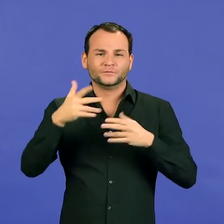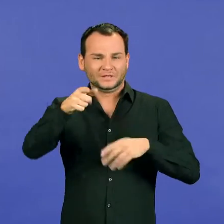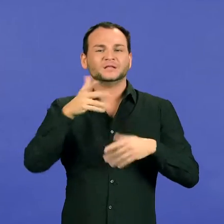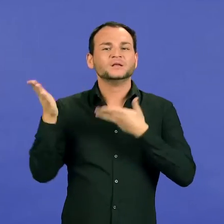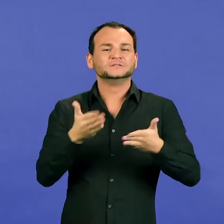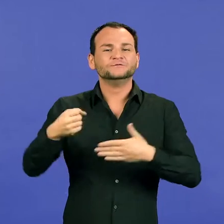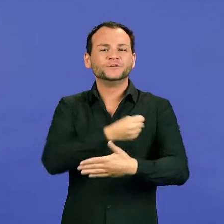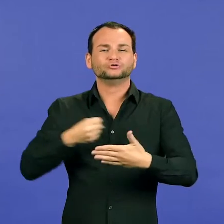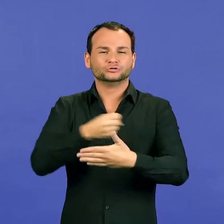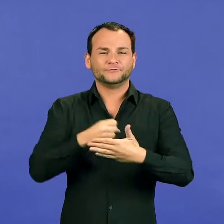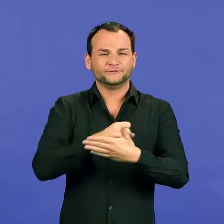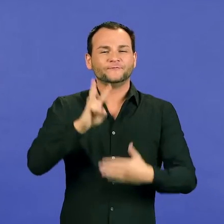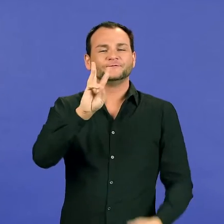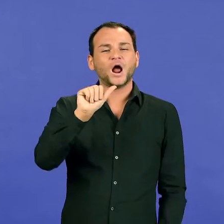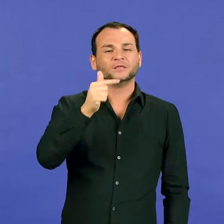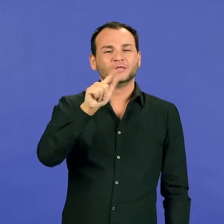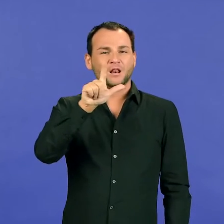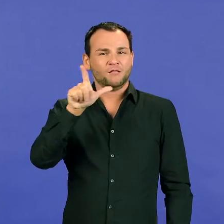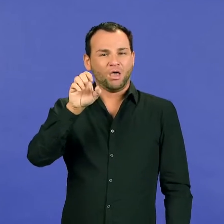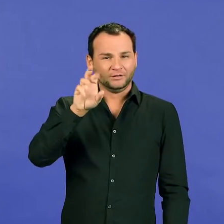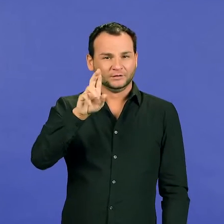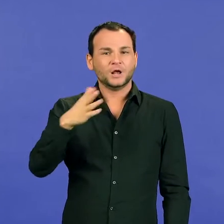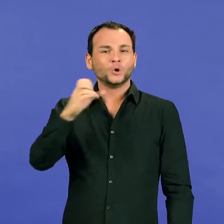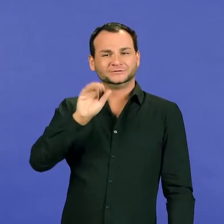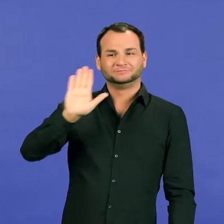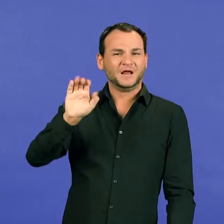Zu sehen sind die Gastwirtschaft